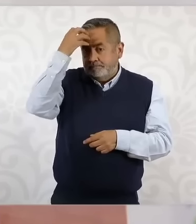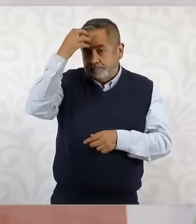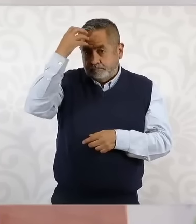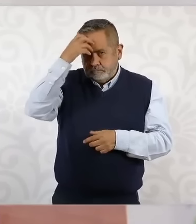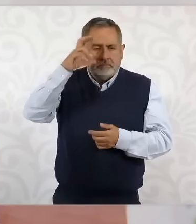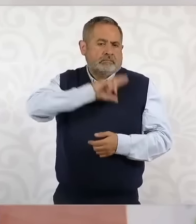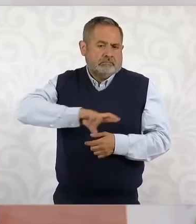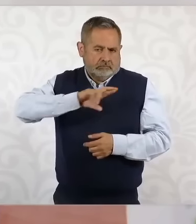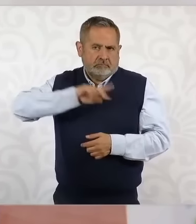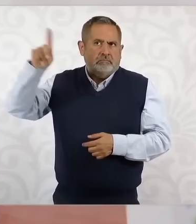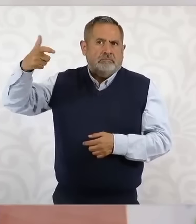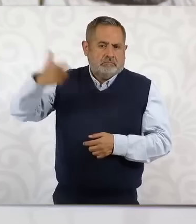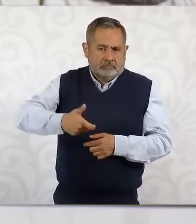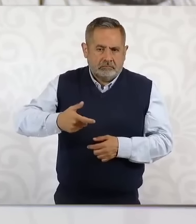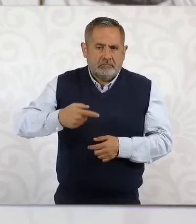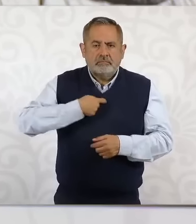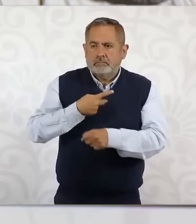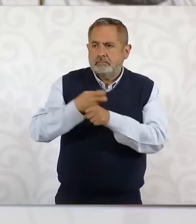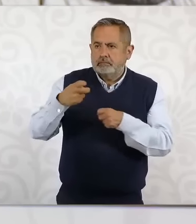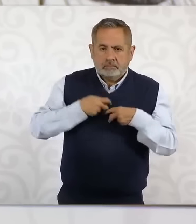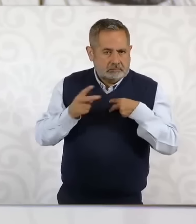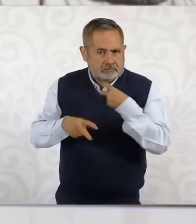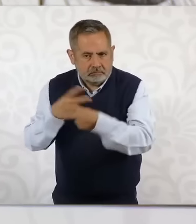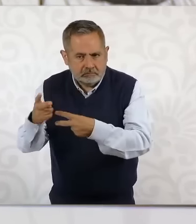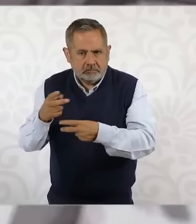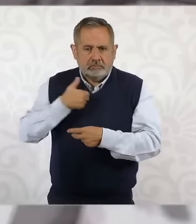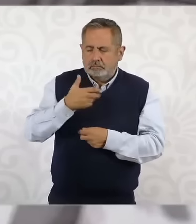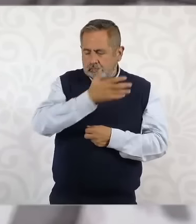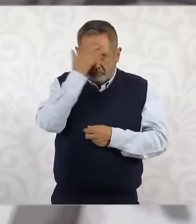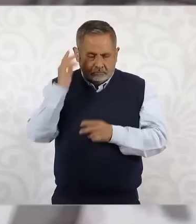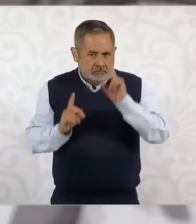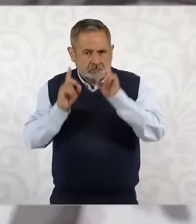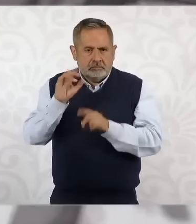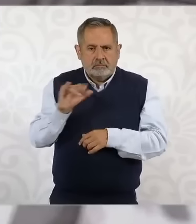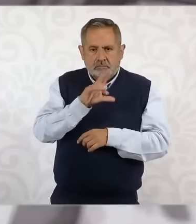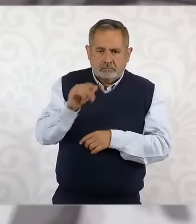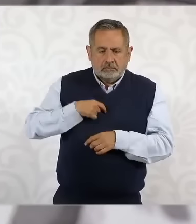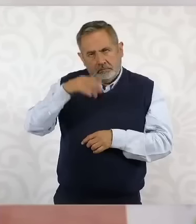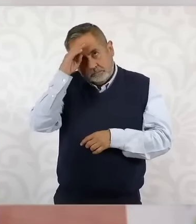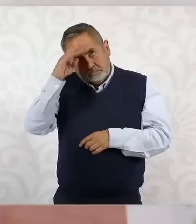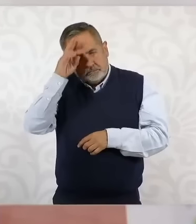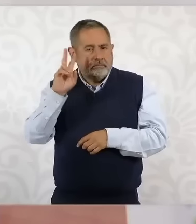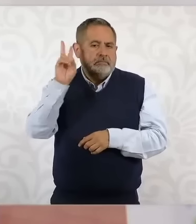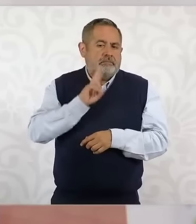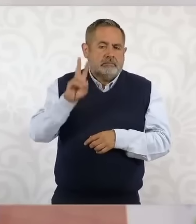E me invitaron a asistir. No sé si vaya a asistir o no, la verdad, pero buscaremos e